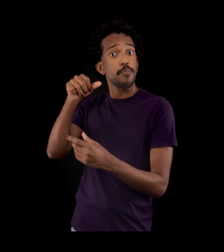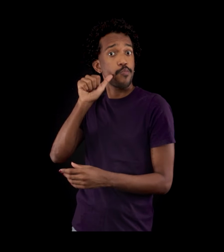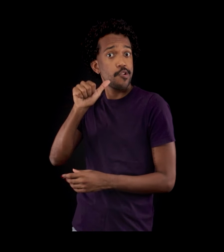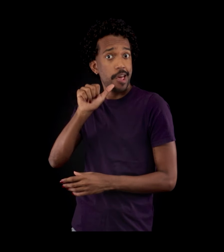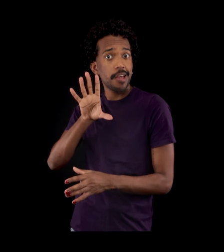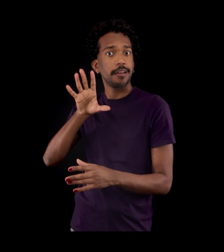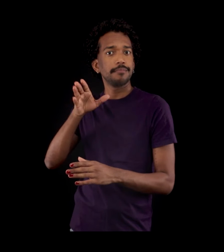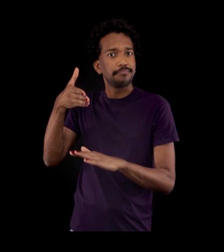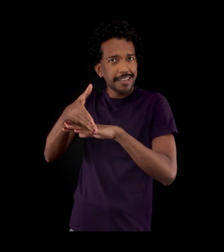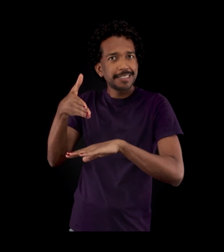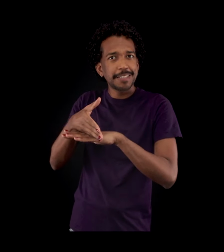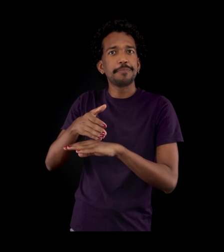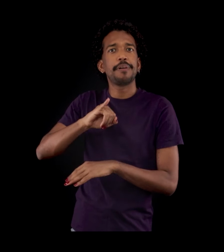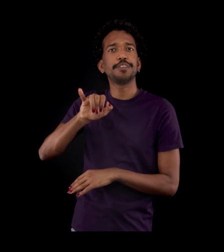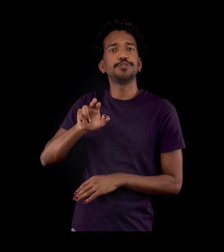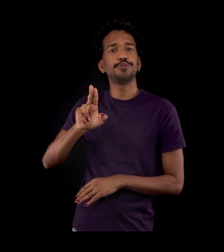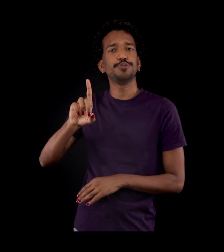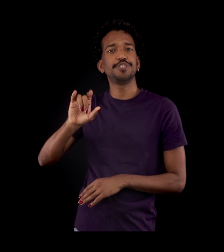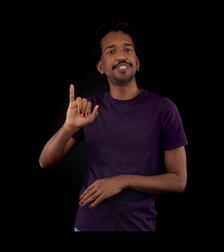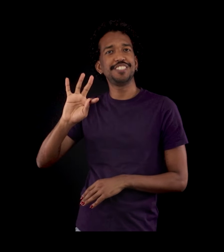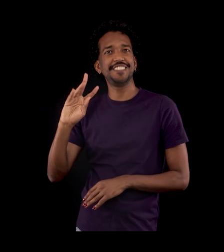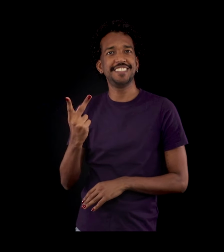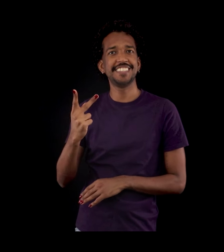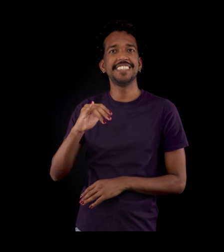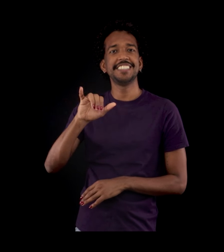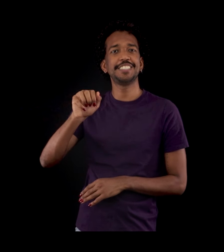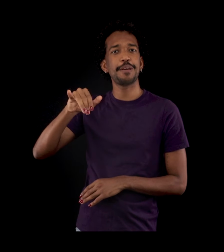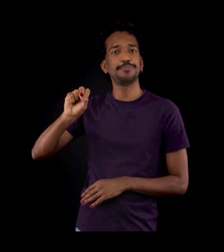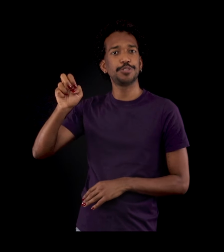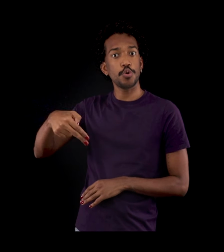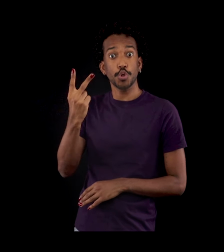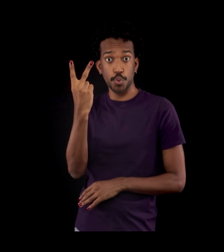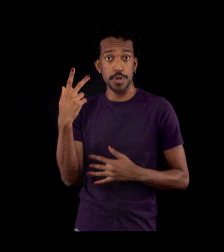que se chama Judith Jamison, com duas coreografias que me chamaram atenção,